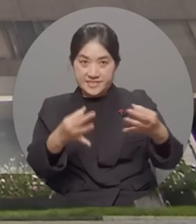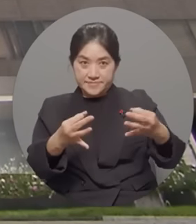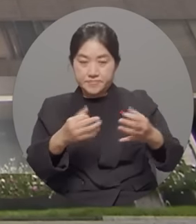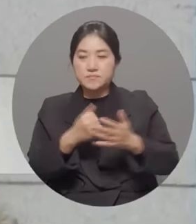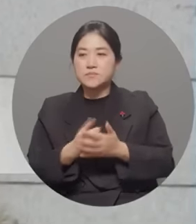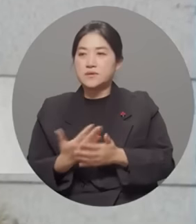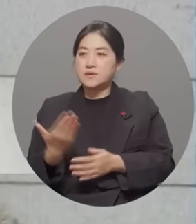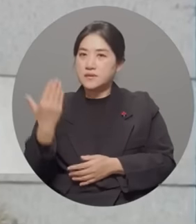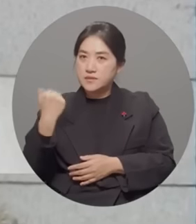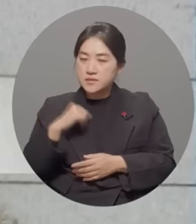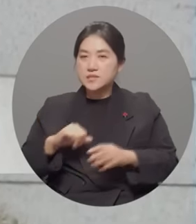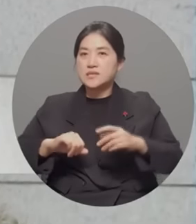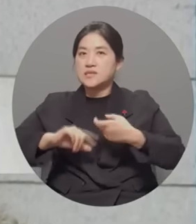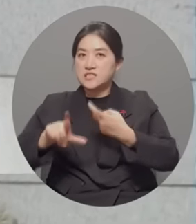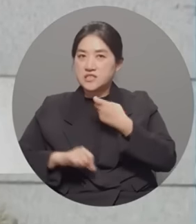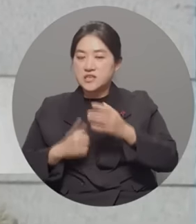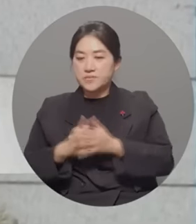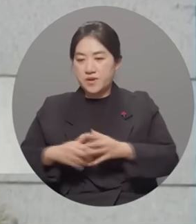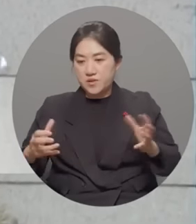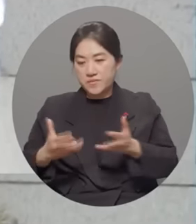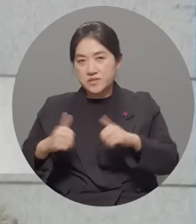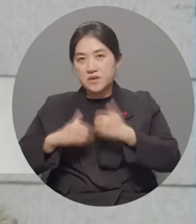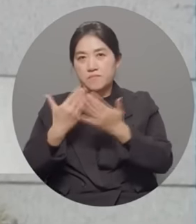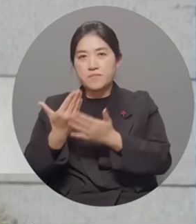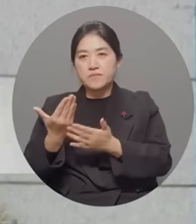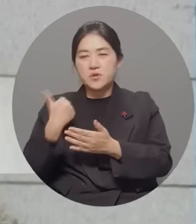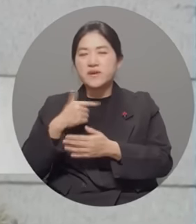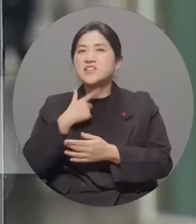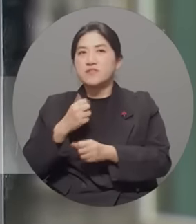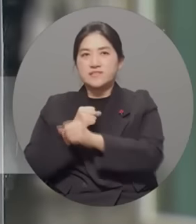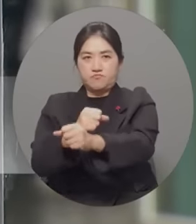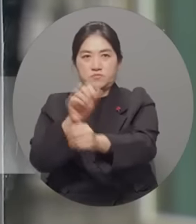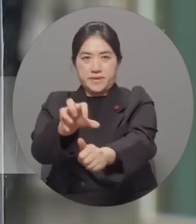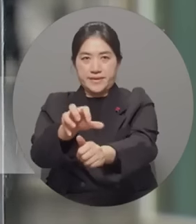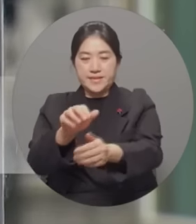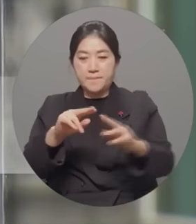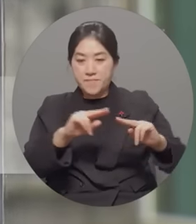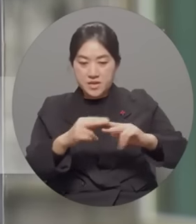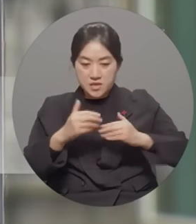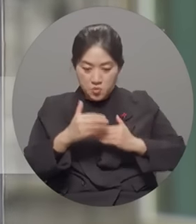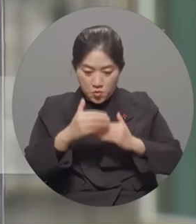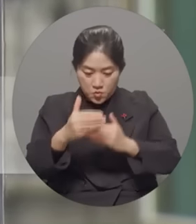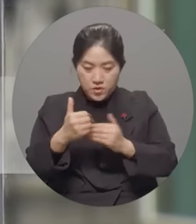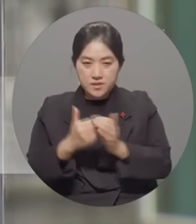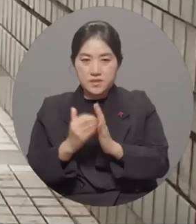주범 김 전 부장에 앞서 지난달 협력업체 전 직원을 먼저 구속한 검찰은 반도체